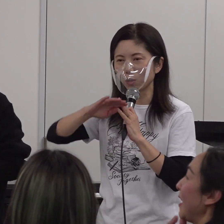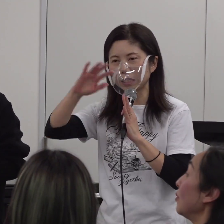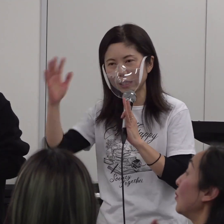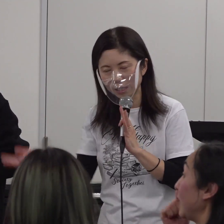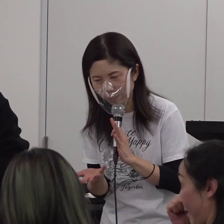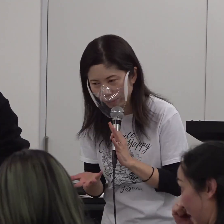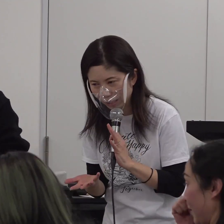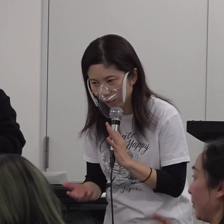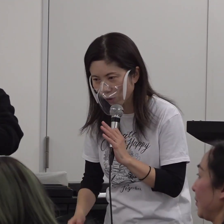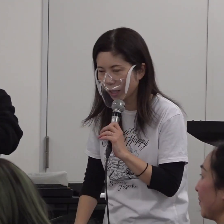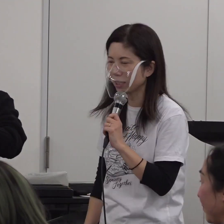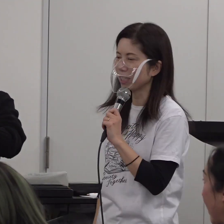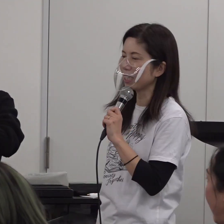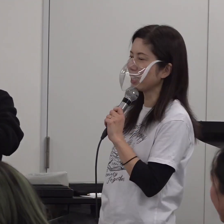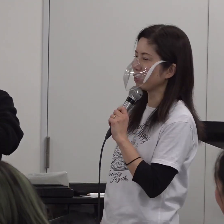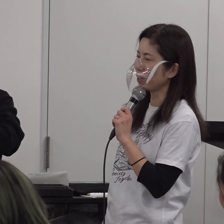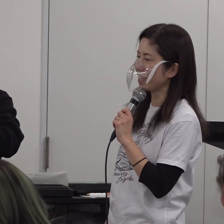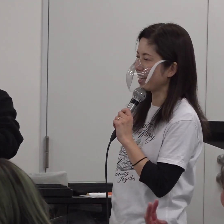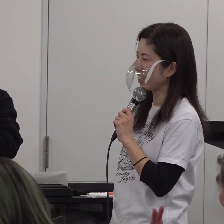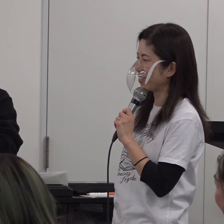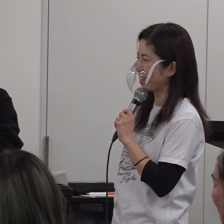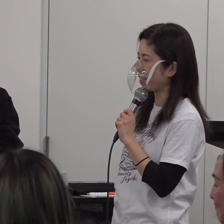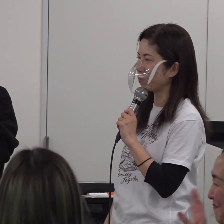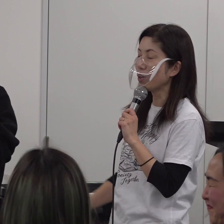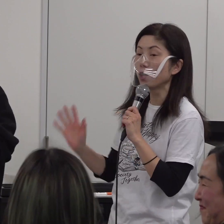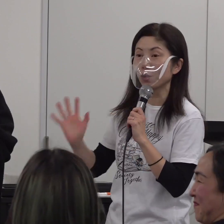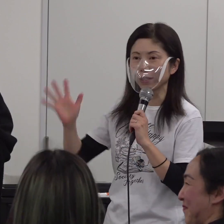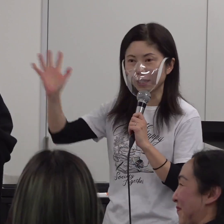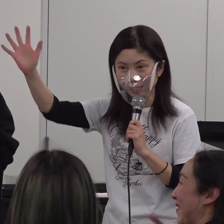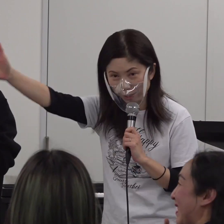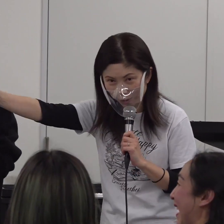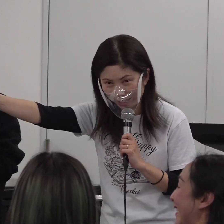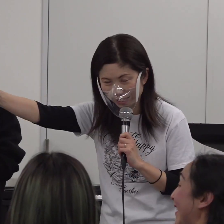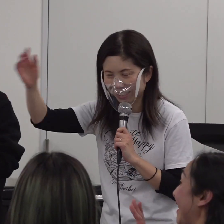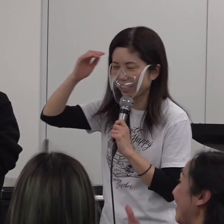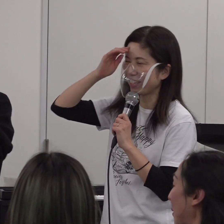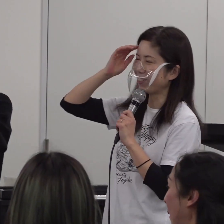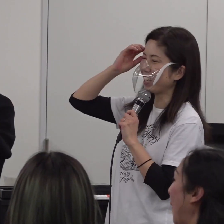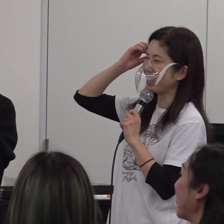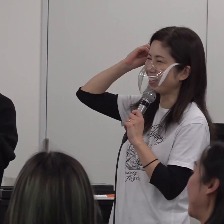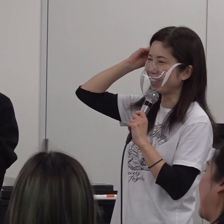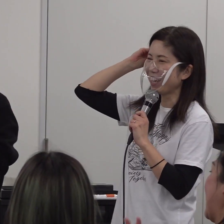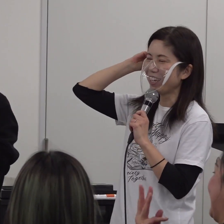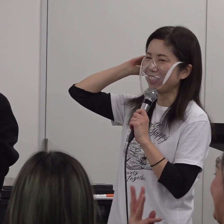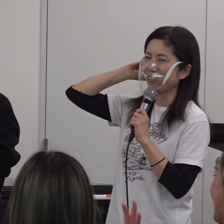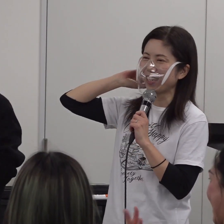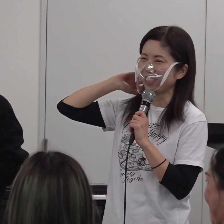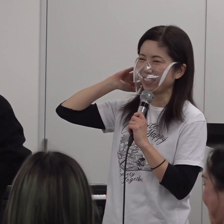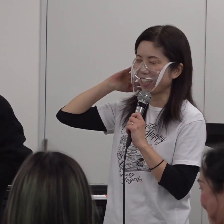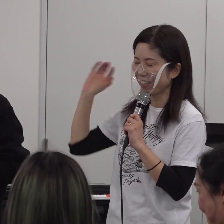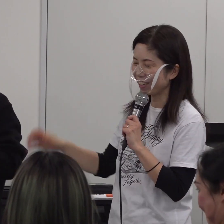今日2時間マリさんのお話聞きたい ぐらいなんですけれども今日は 3人の話聞かないといけないので 忙しいです